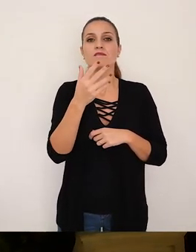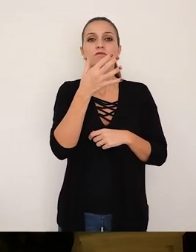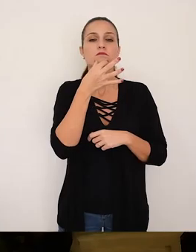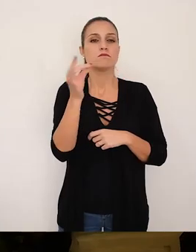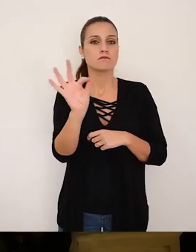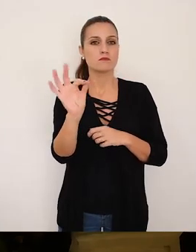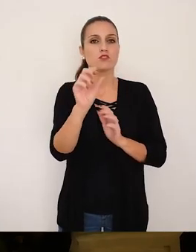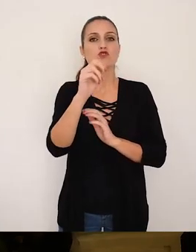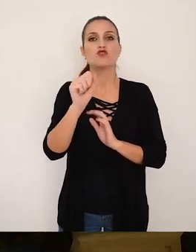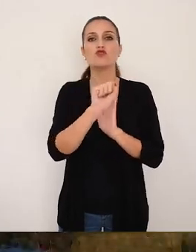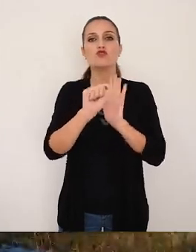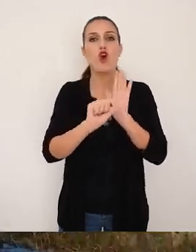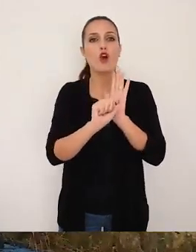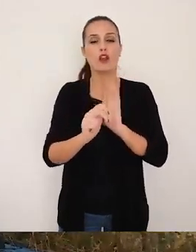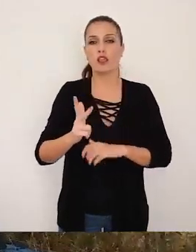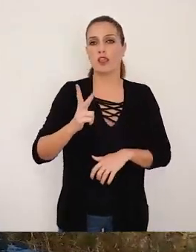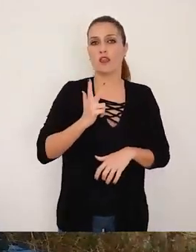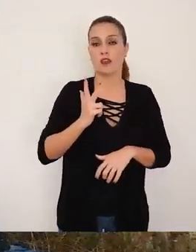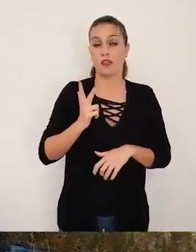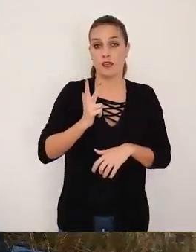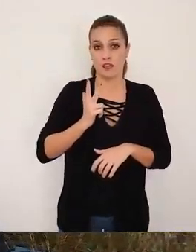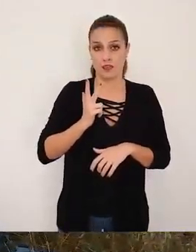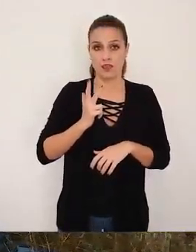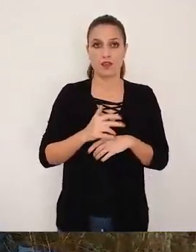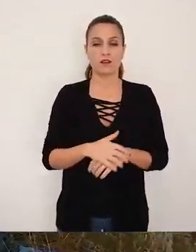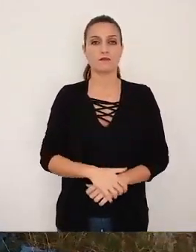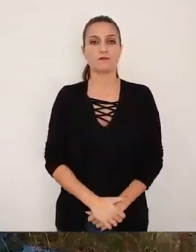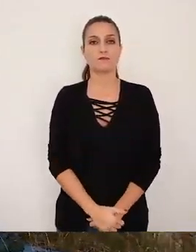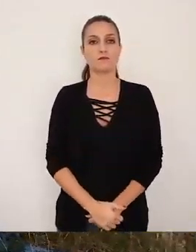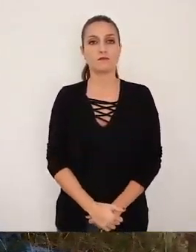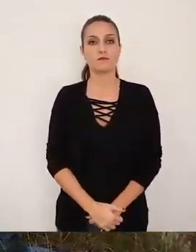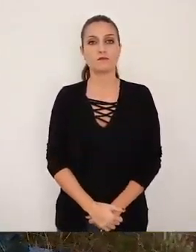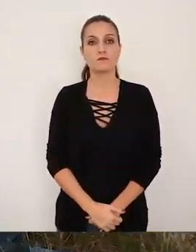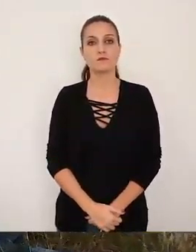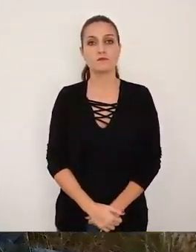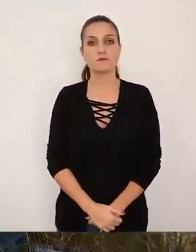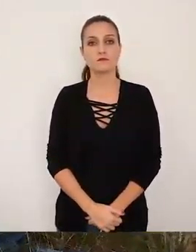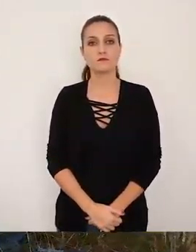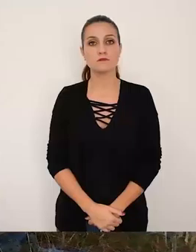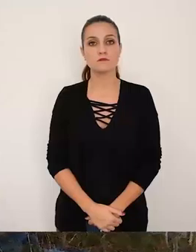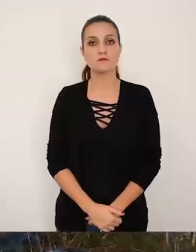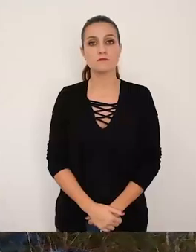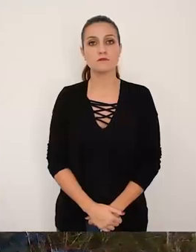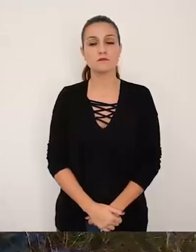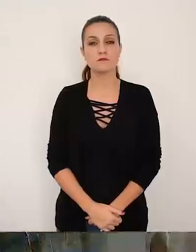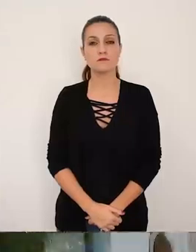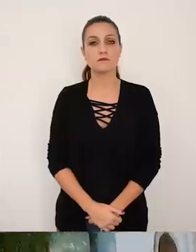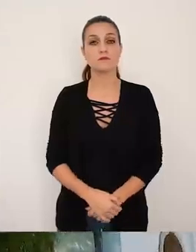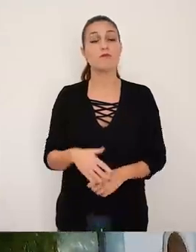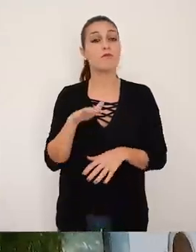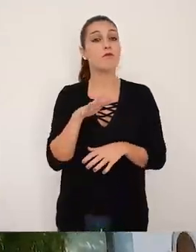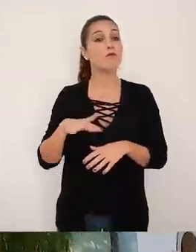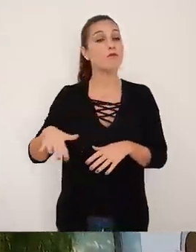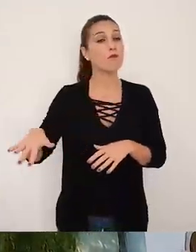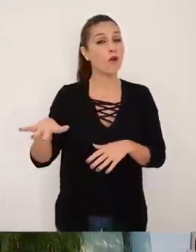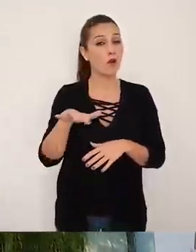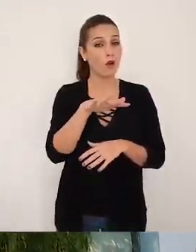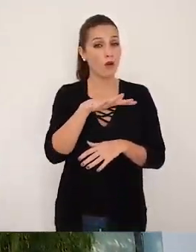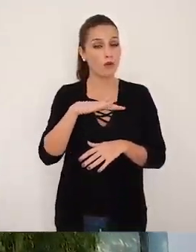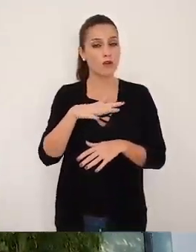ricca di fascino, eppure evoluta. Un popolo che possedeva speciali cognizioni